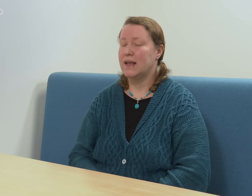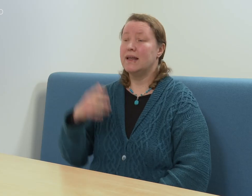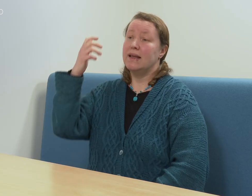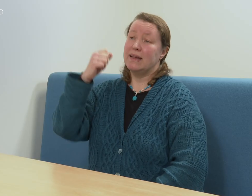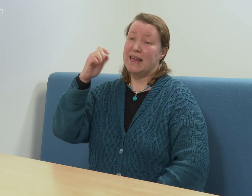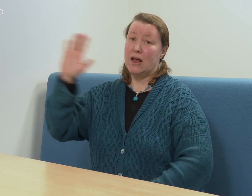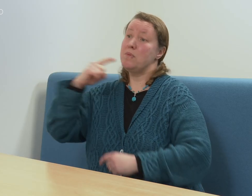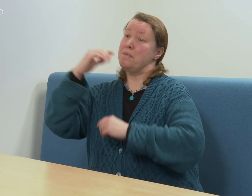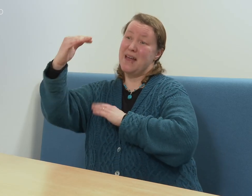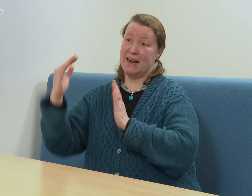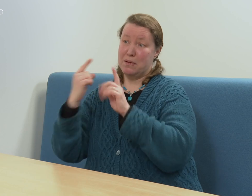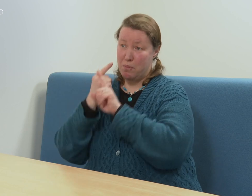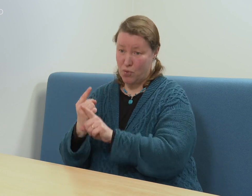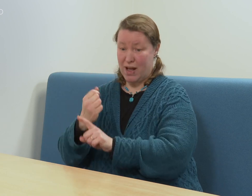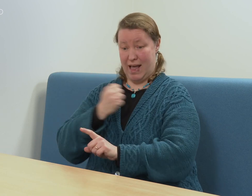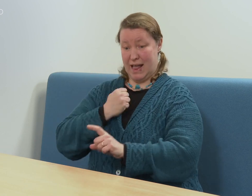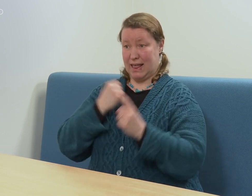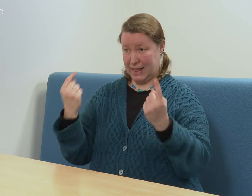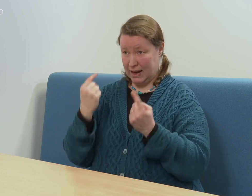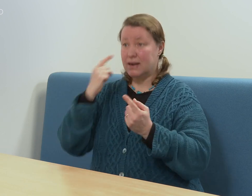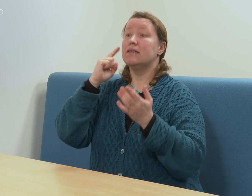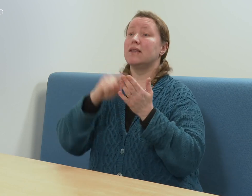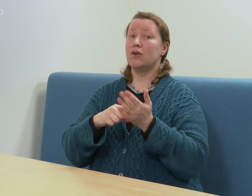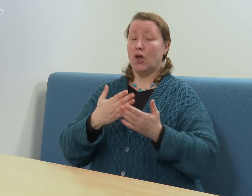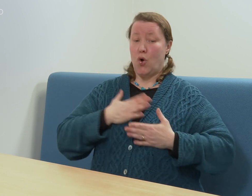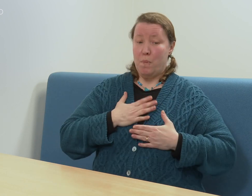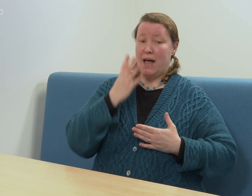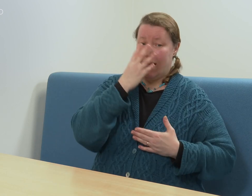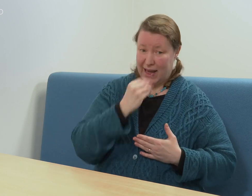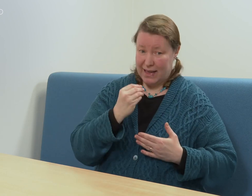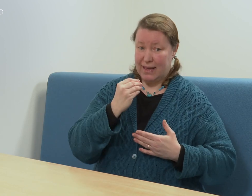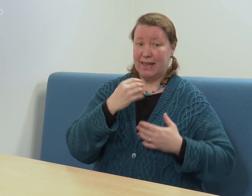Kelan mukaan hätätilanteella tarkoitetaan joko omaan henkeen -